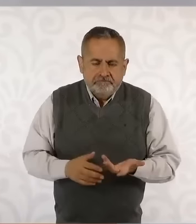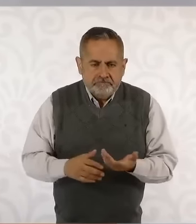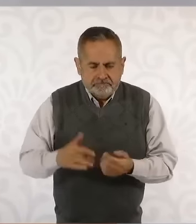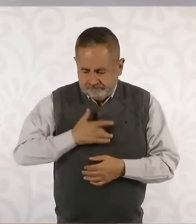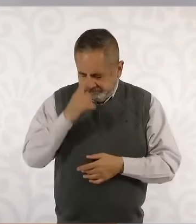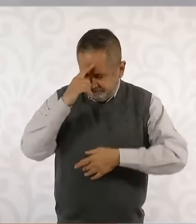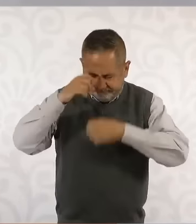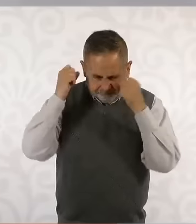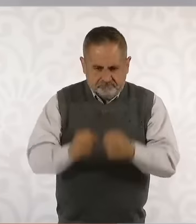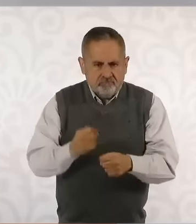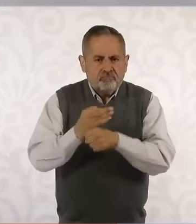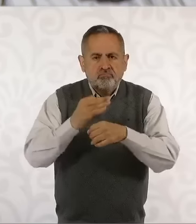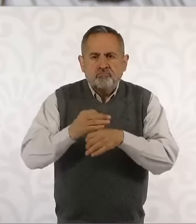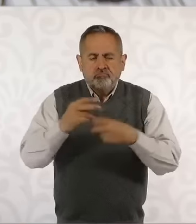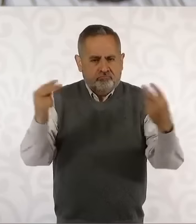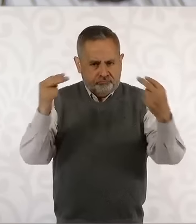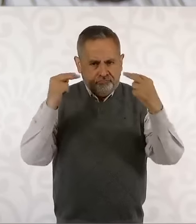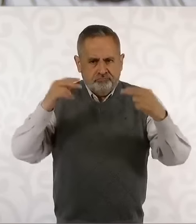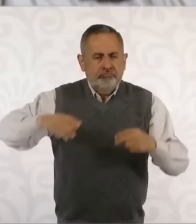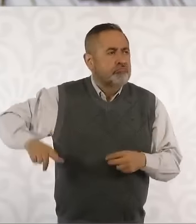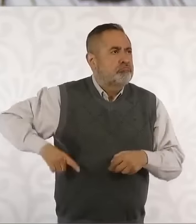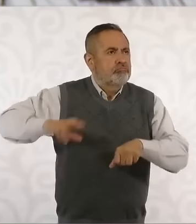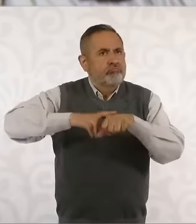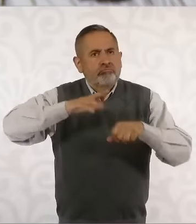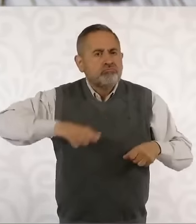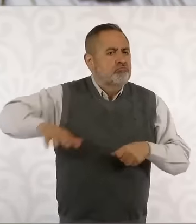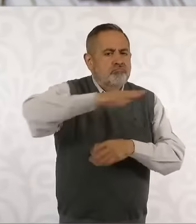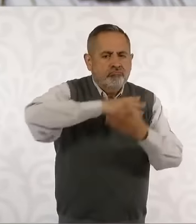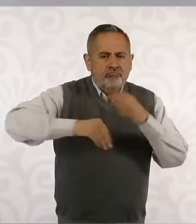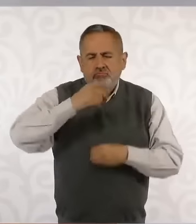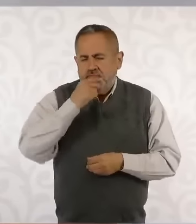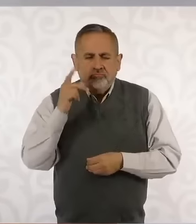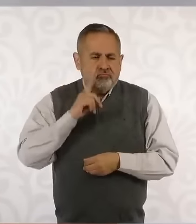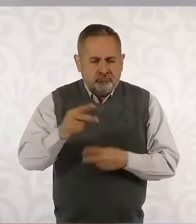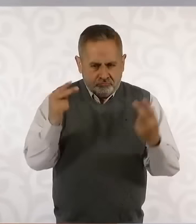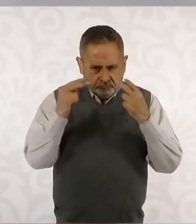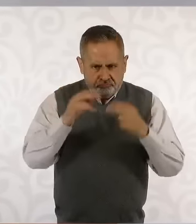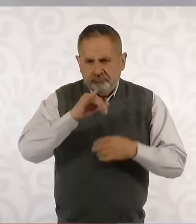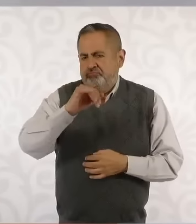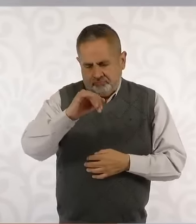que nos están escuchando todos los gobernadores y gobernadoras y que sí es fundamental que hagamos